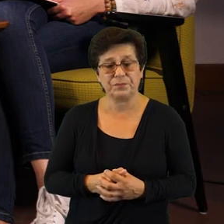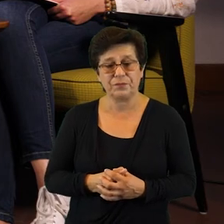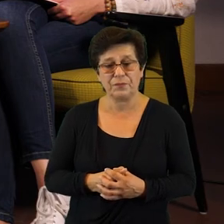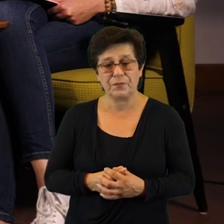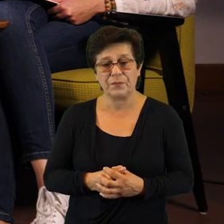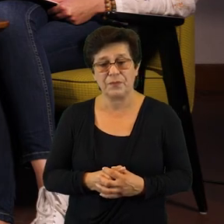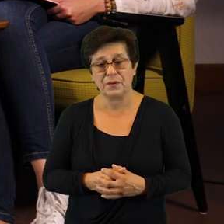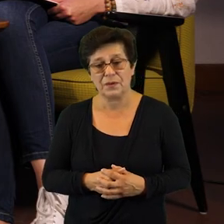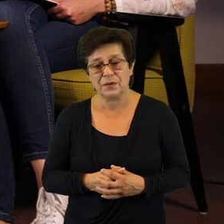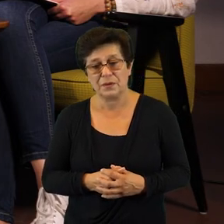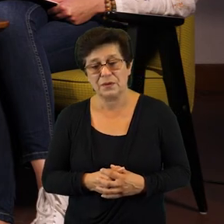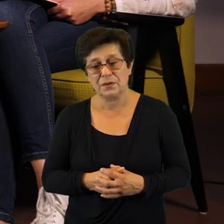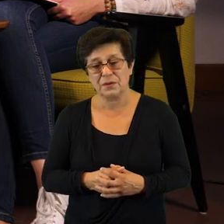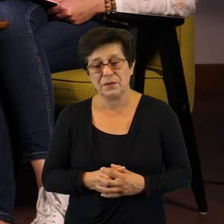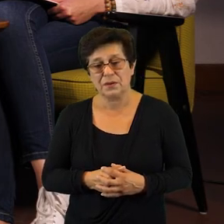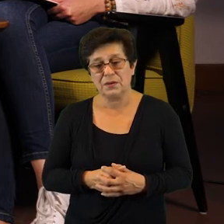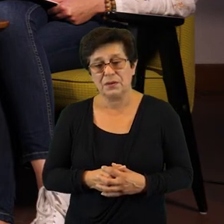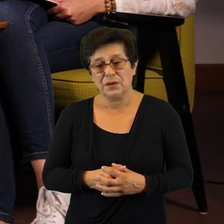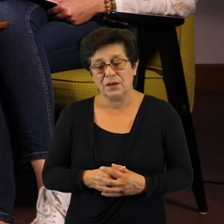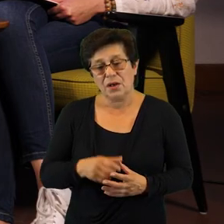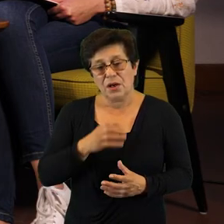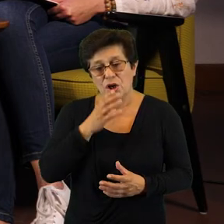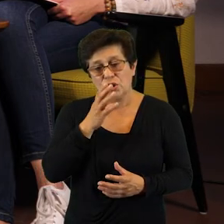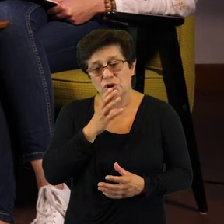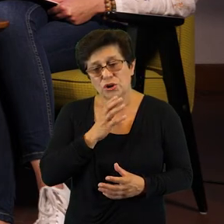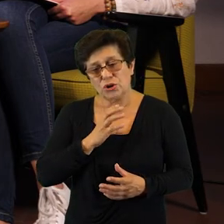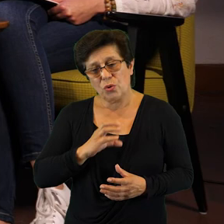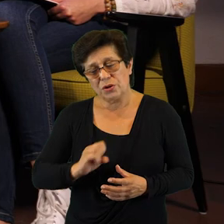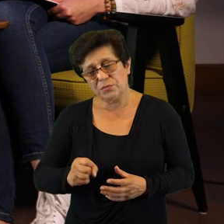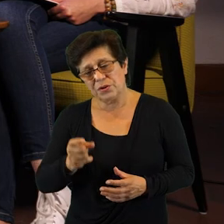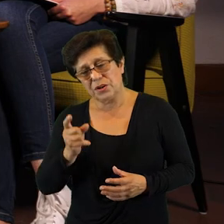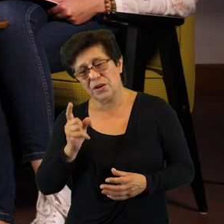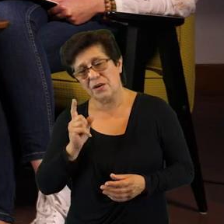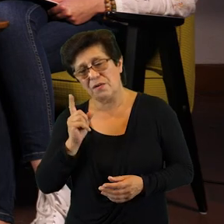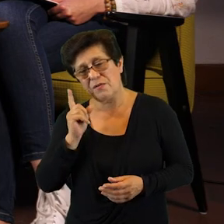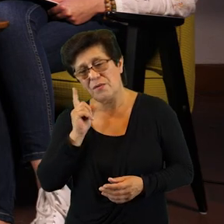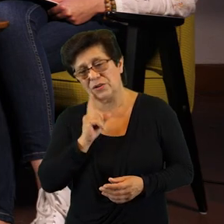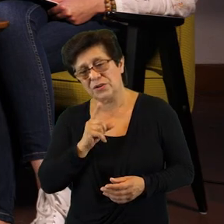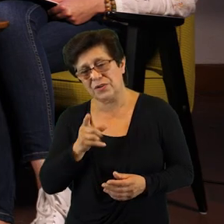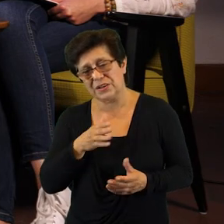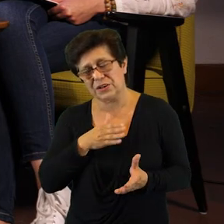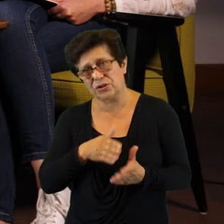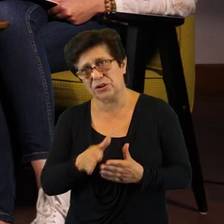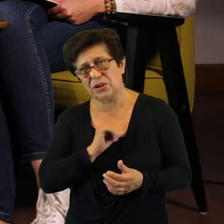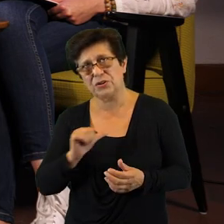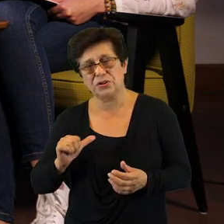Tak, to jest taka utrata złudzeń przez Słonimskiego, która właściwie zaczyna się w roku 1922